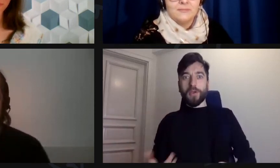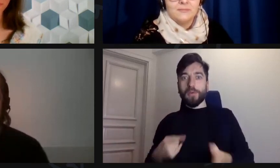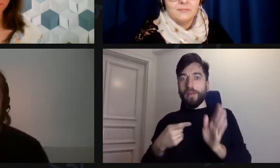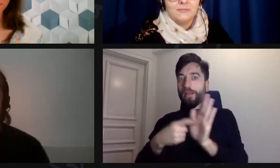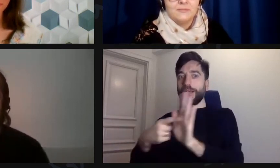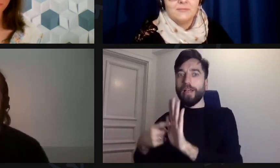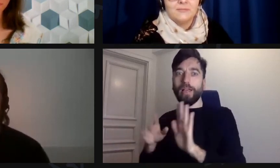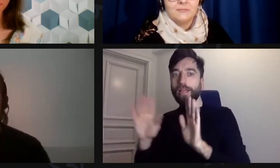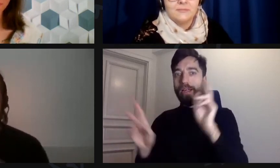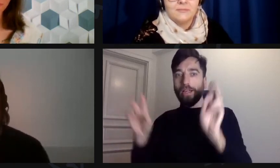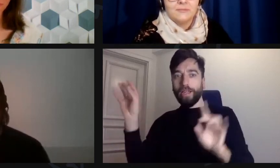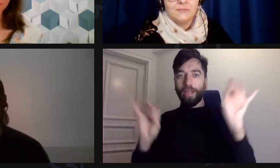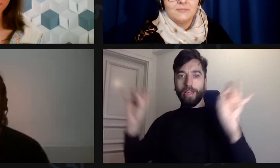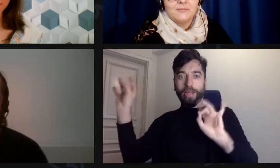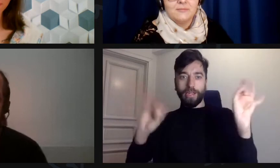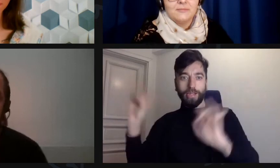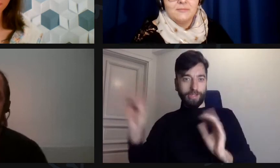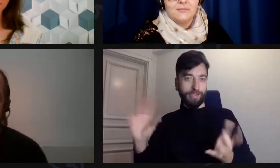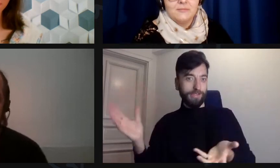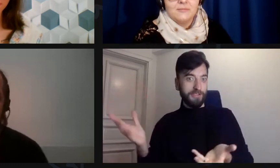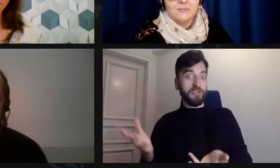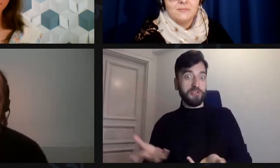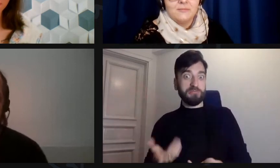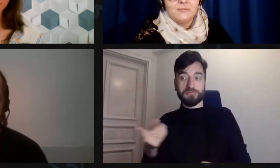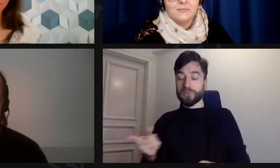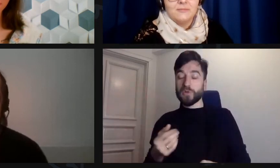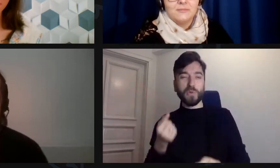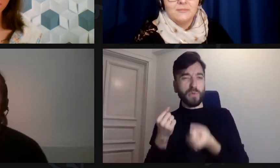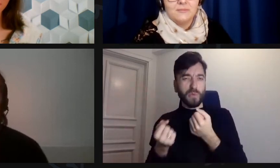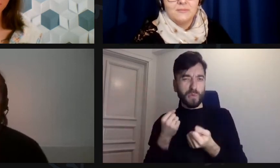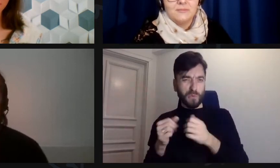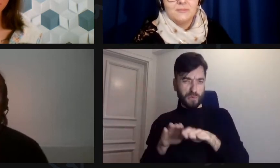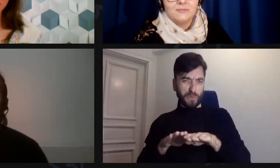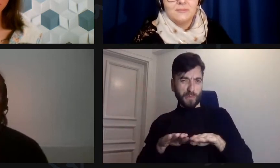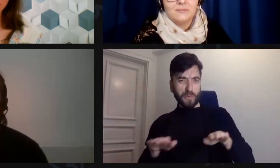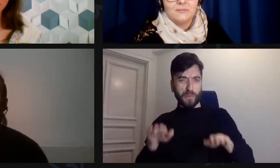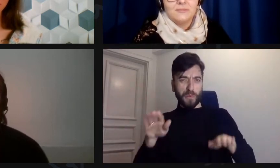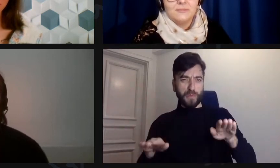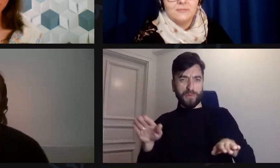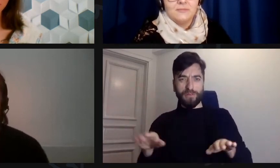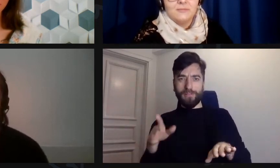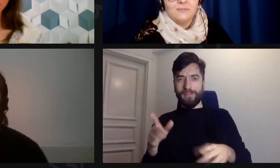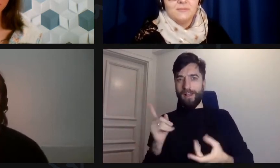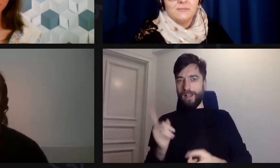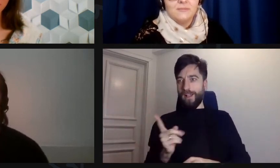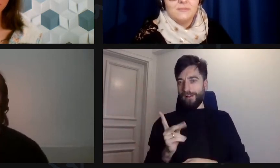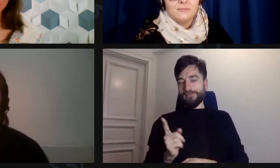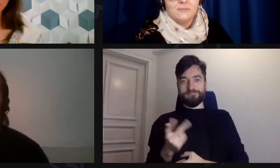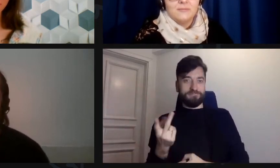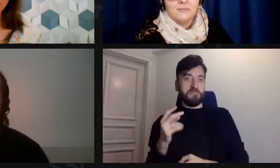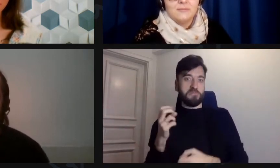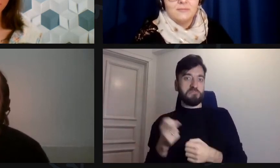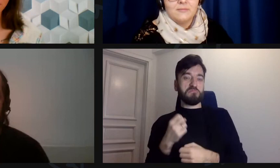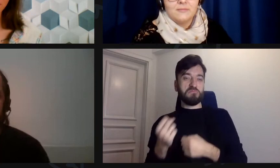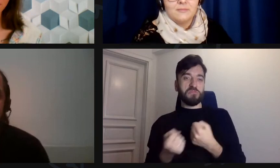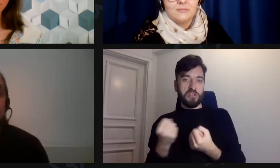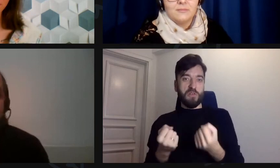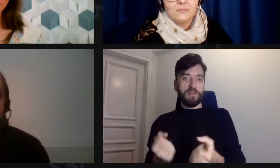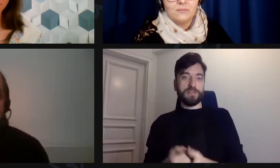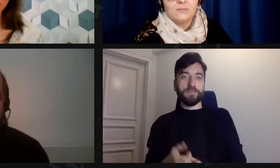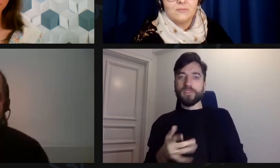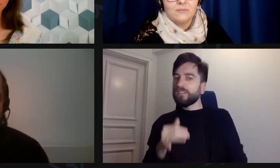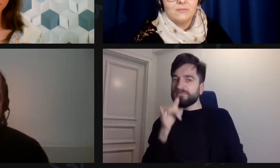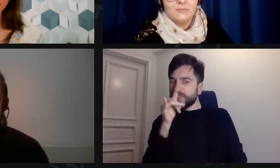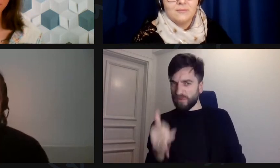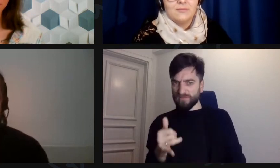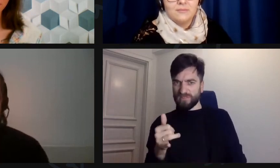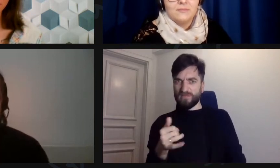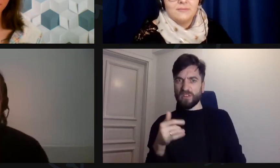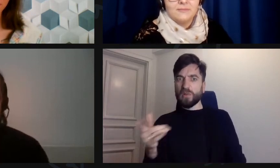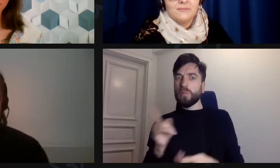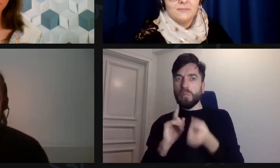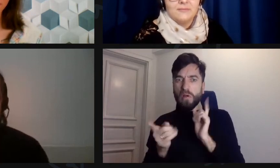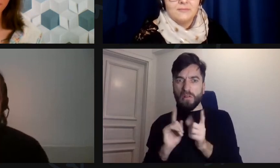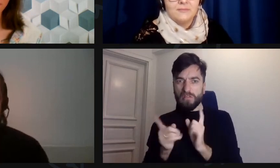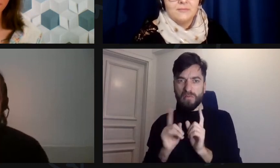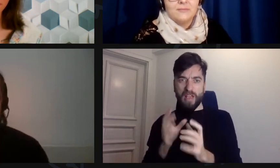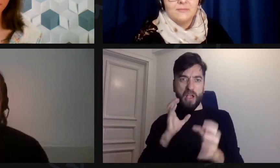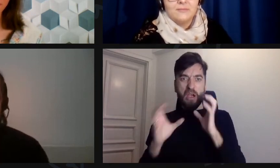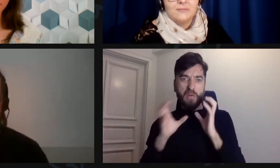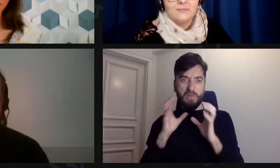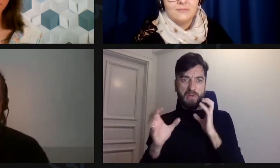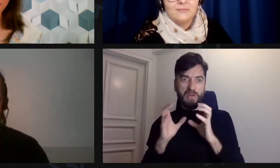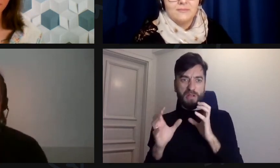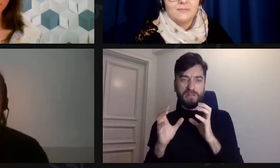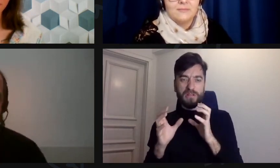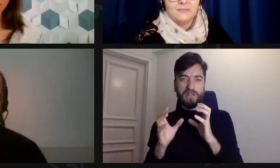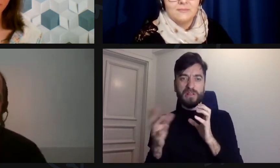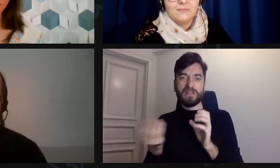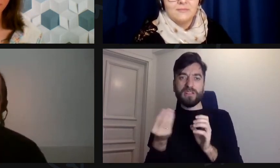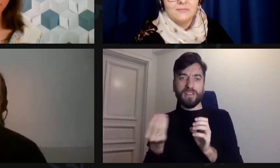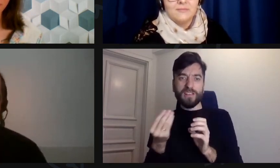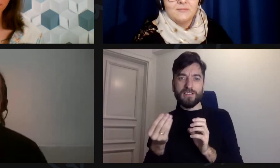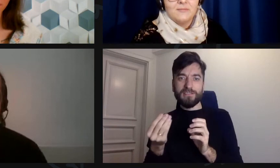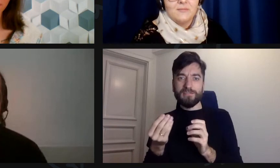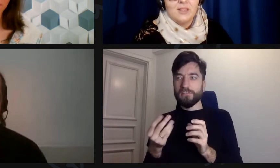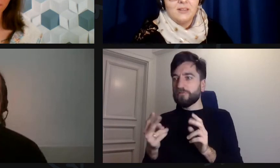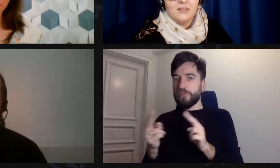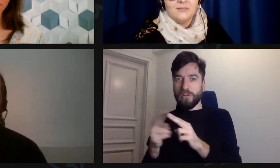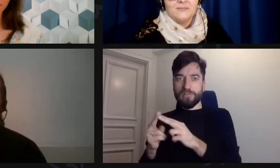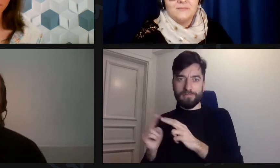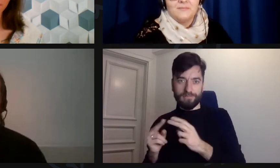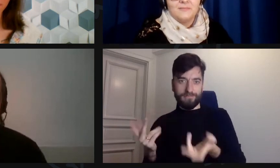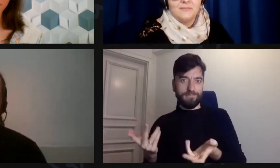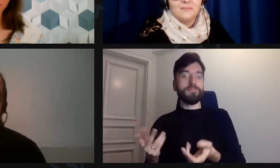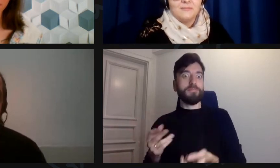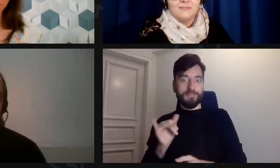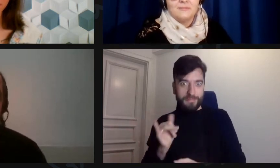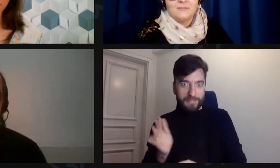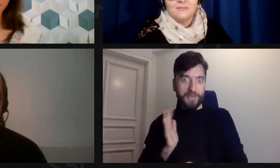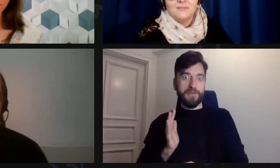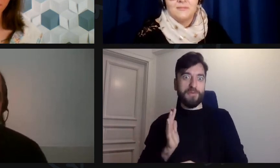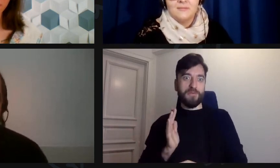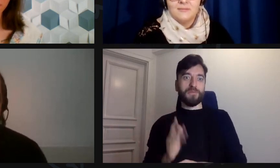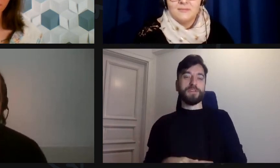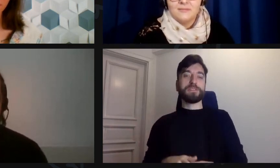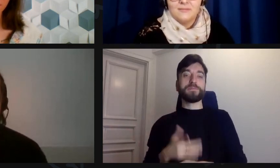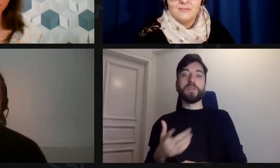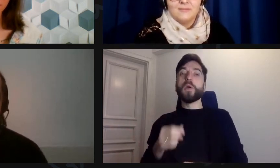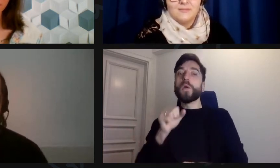robili naprawdę trudne rzeczy, które wymagały – to wydaje się niemożliwe, żeby się dogadać i zapewnić takie rzeczy a oni dawali radę, bo komunikacja była pasja.